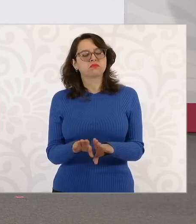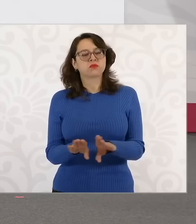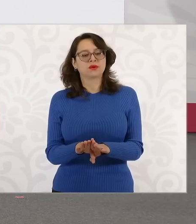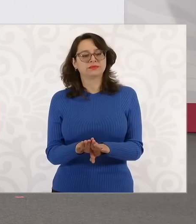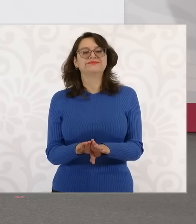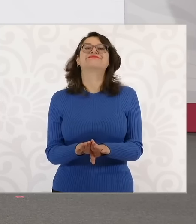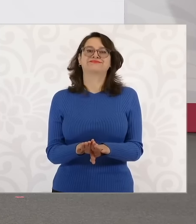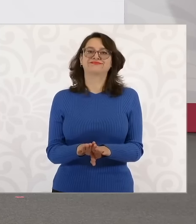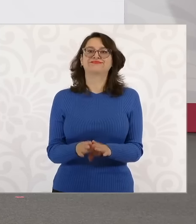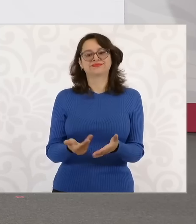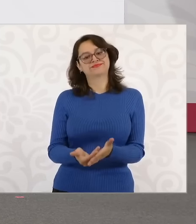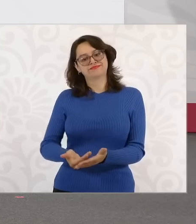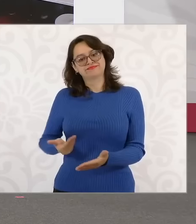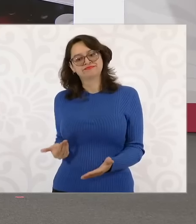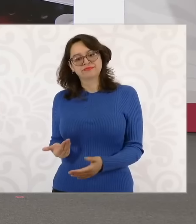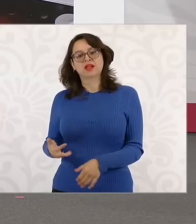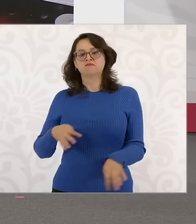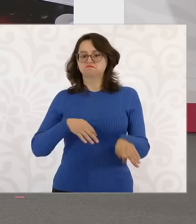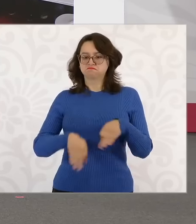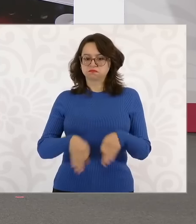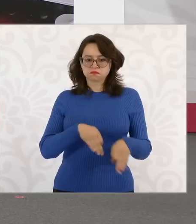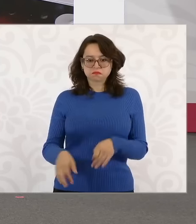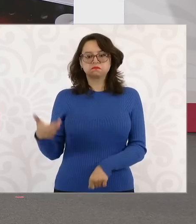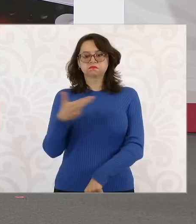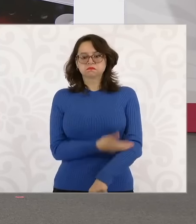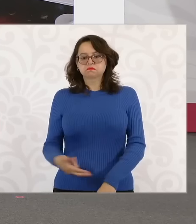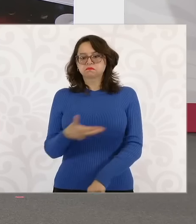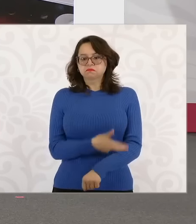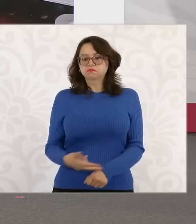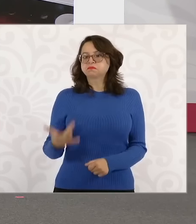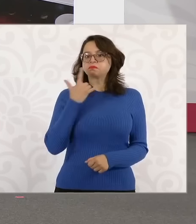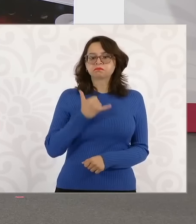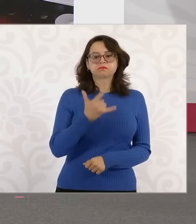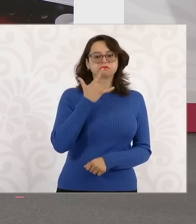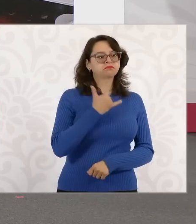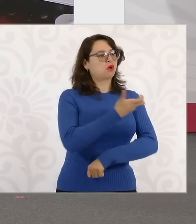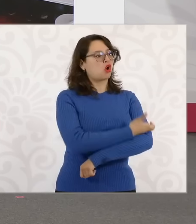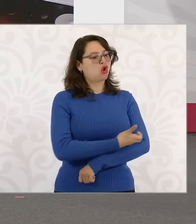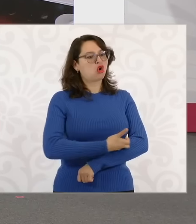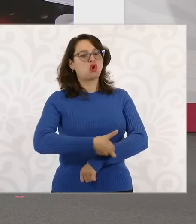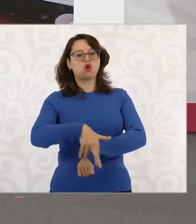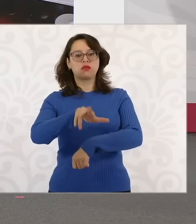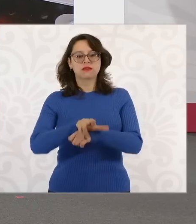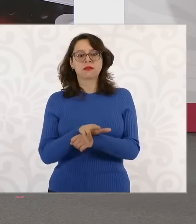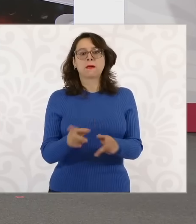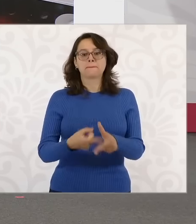coordinación de esfuerzos, si podemos pasar, que inició pues prácticamente desde la transición con